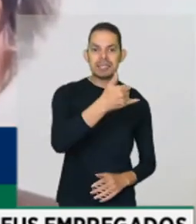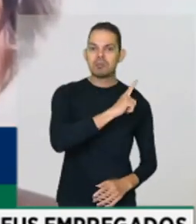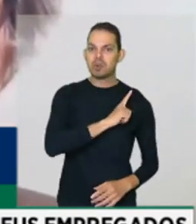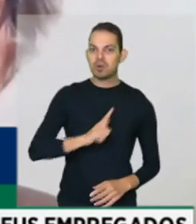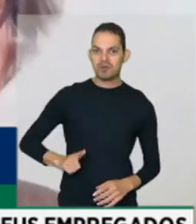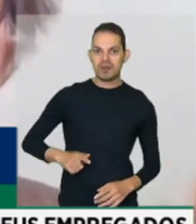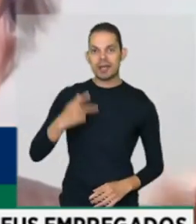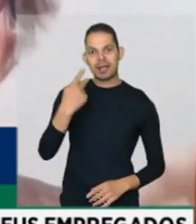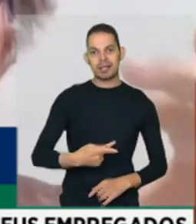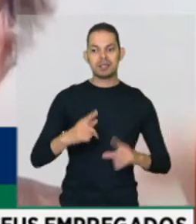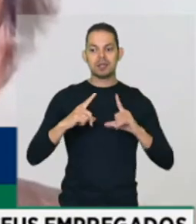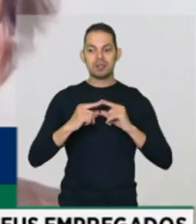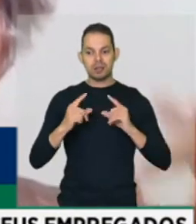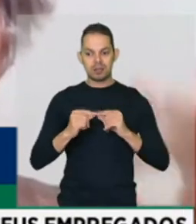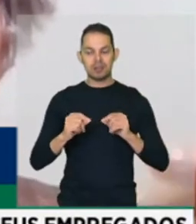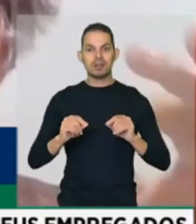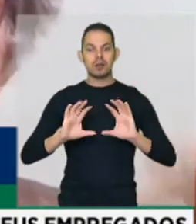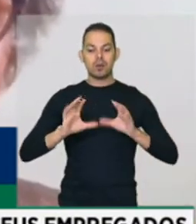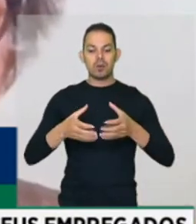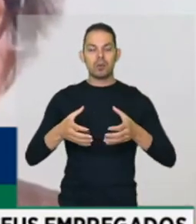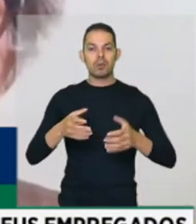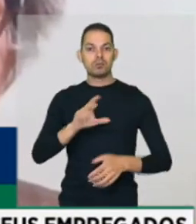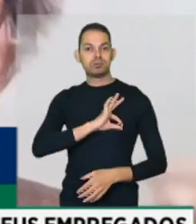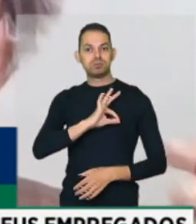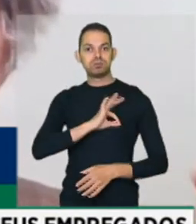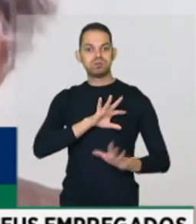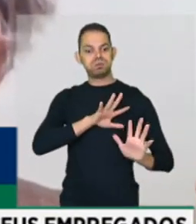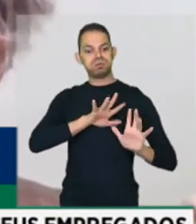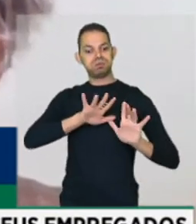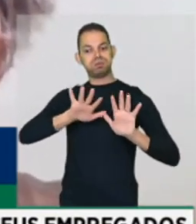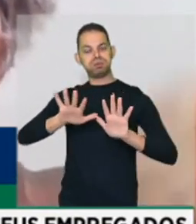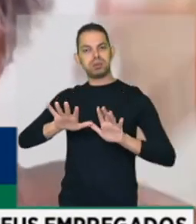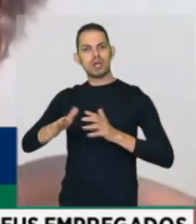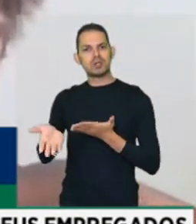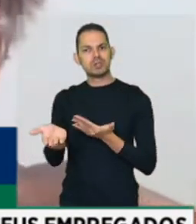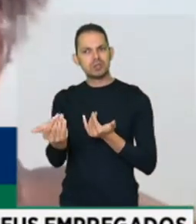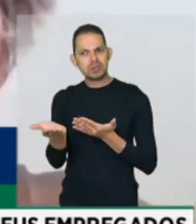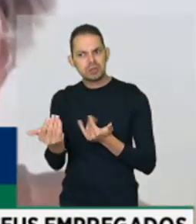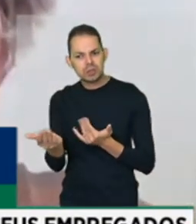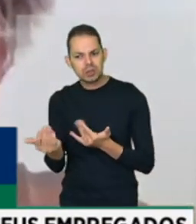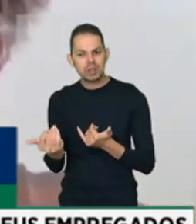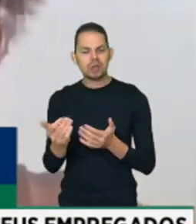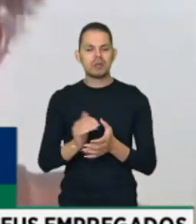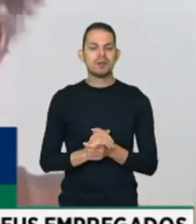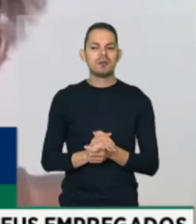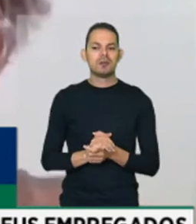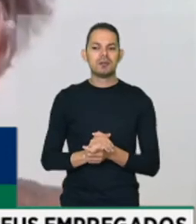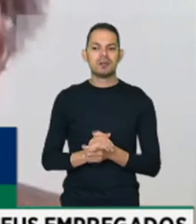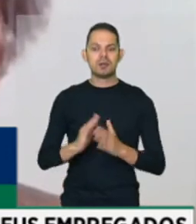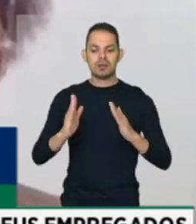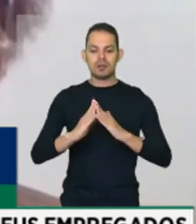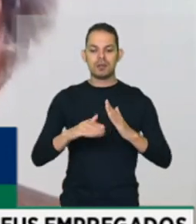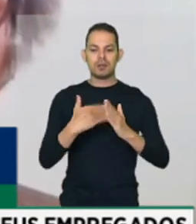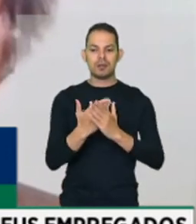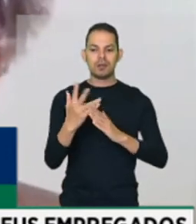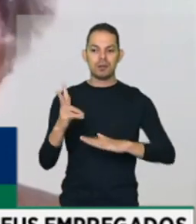DISTRITO FEDERAL, NÓS TEMOS A TROPA DE CHOQUE, DEZENAS DE POLICIAIS, JOVENS EM CIMA DO TETO DA ESCOLA PARA PROTEGÊ-LA E MESMO ASSIM A